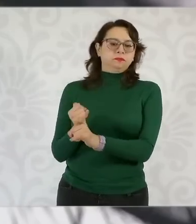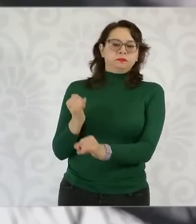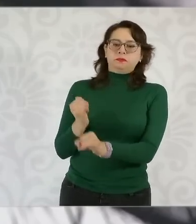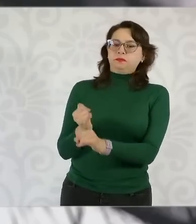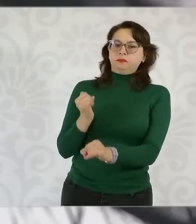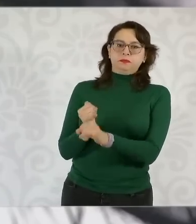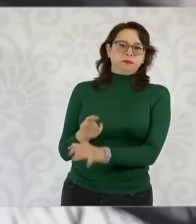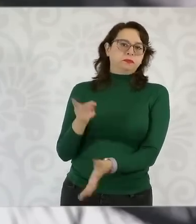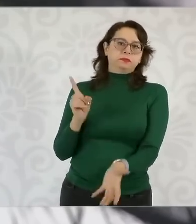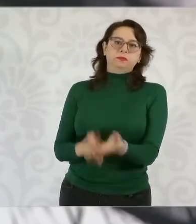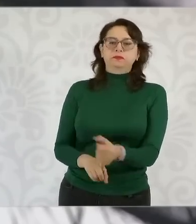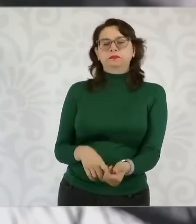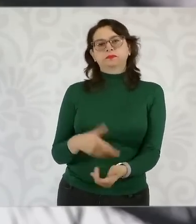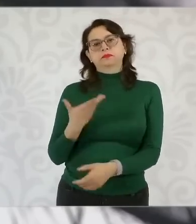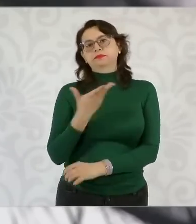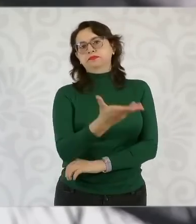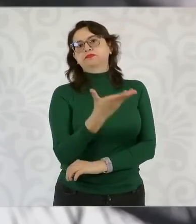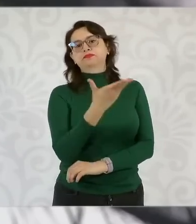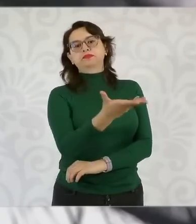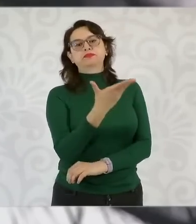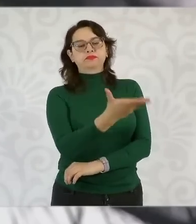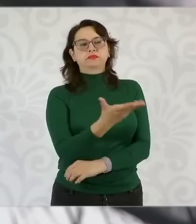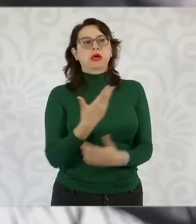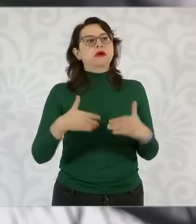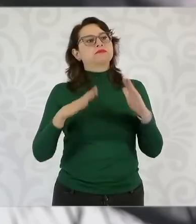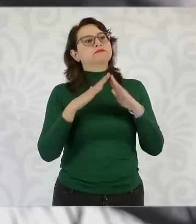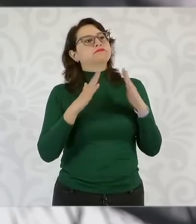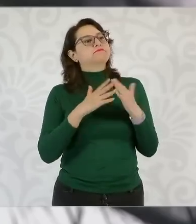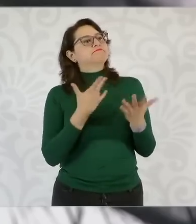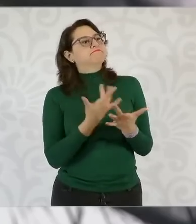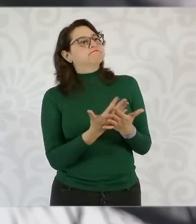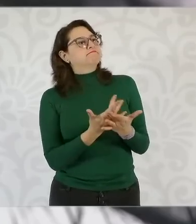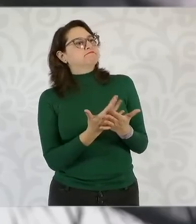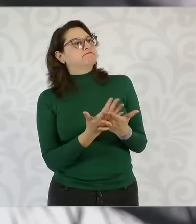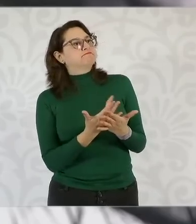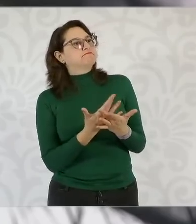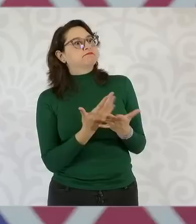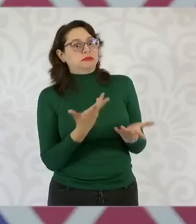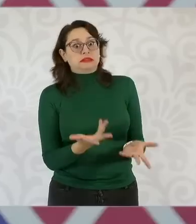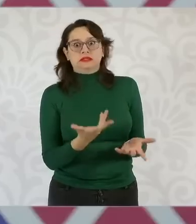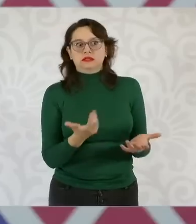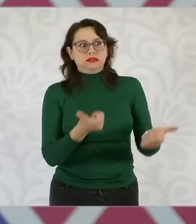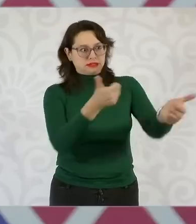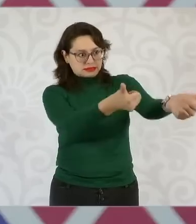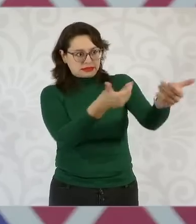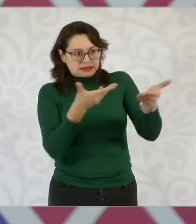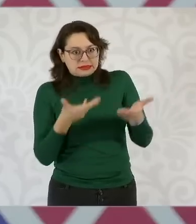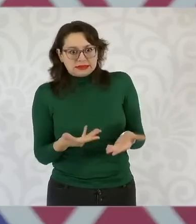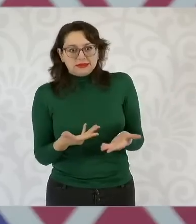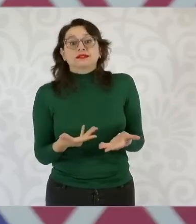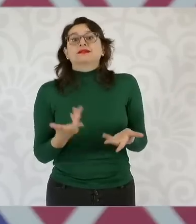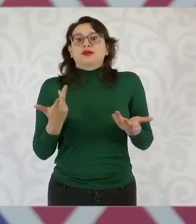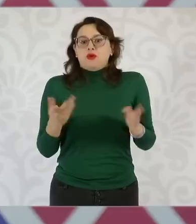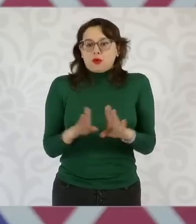digital lo que hace es Pues empieza a reforzar un poco temas de entregas temas de de Pues también de